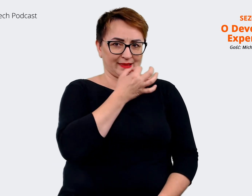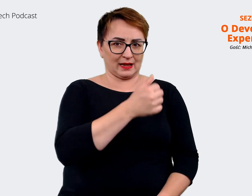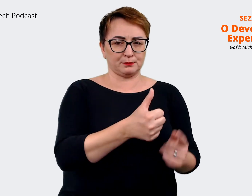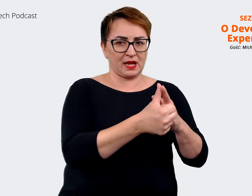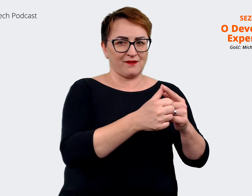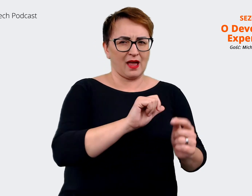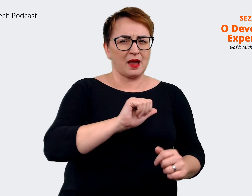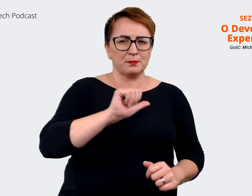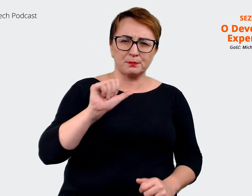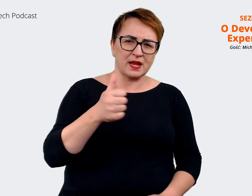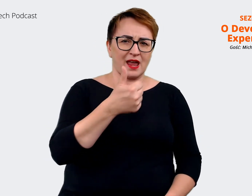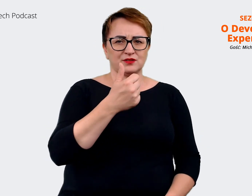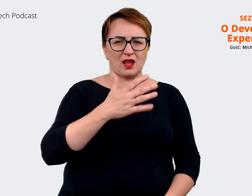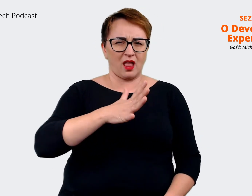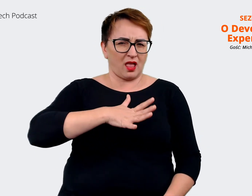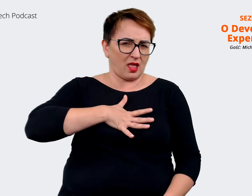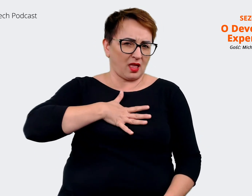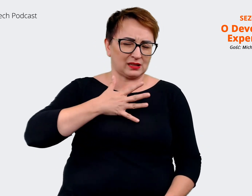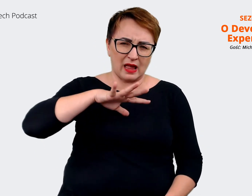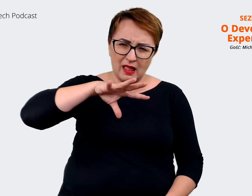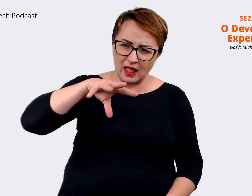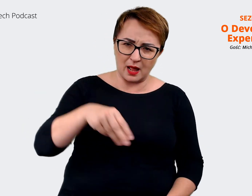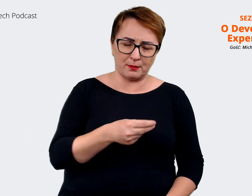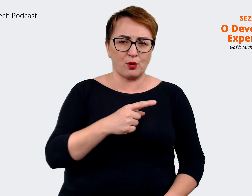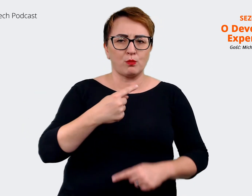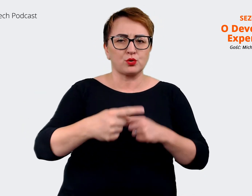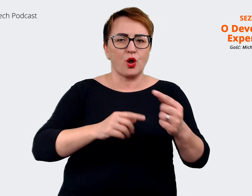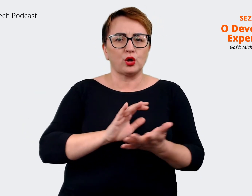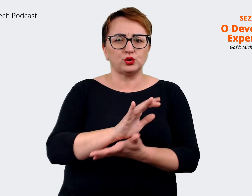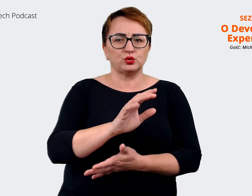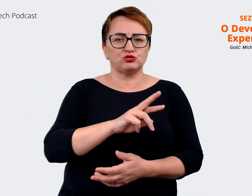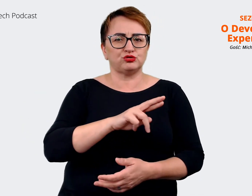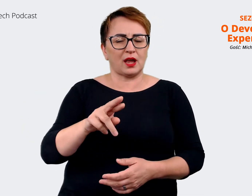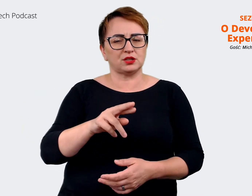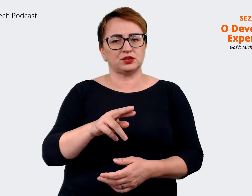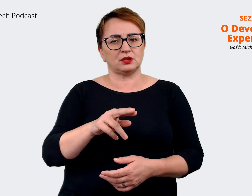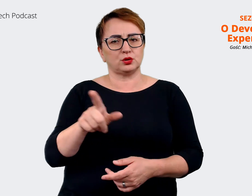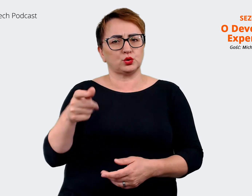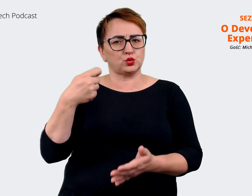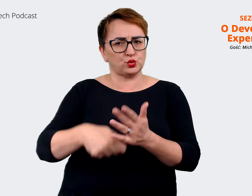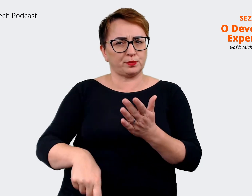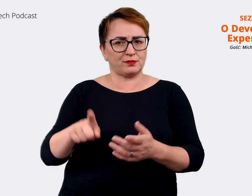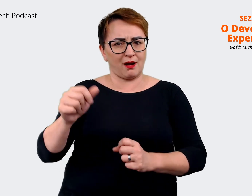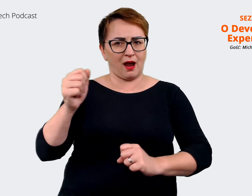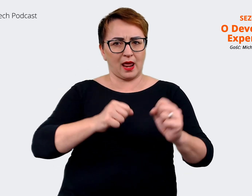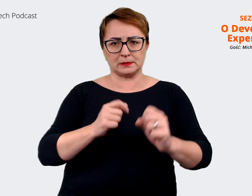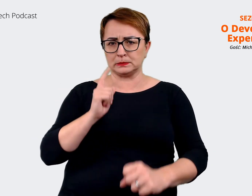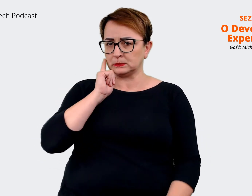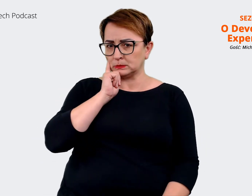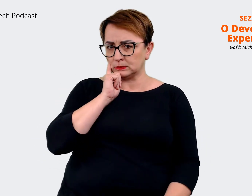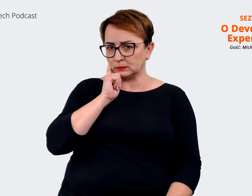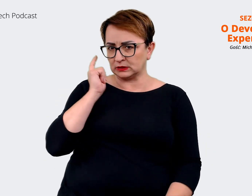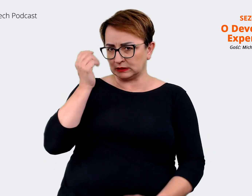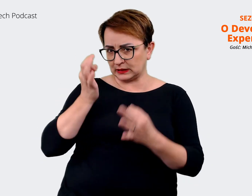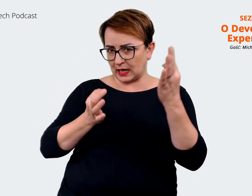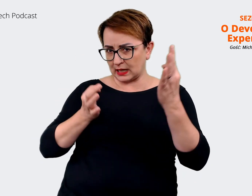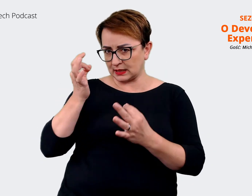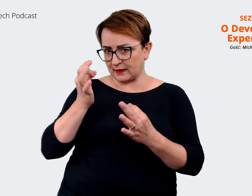najdziwniejsza rzecz jaką kupiłeś na Allegro? Michał: Musiałbym się bardzo zastanowić... Chyba mam. Ślimaki. Prowadzący: Ślimaki żywe?